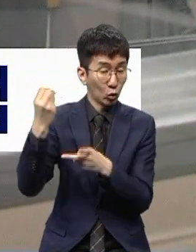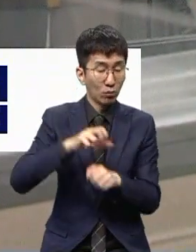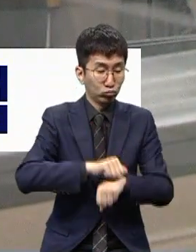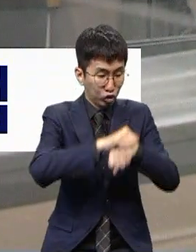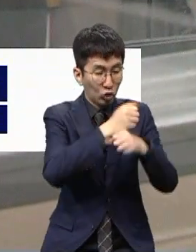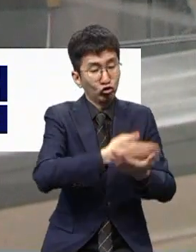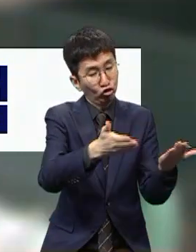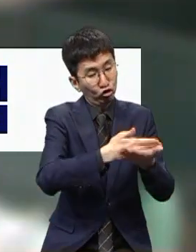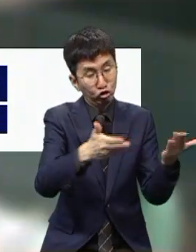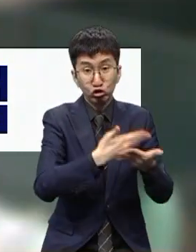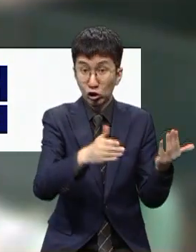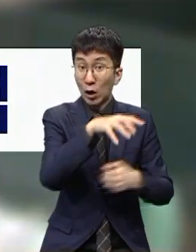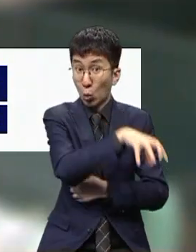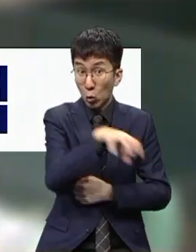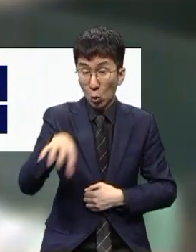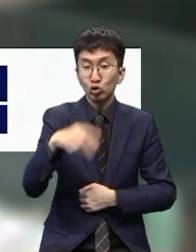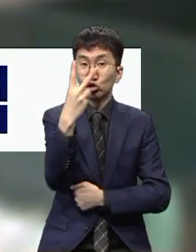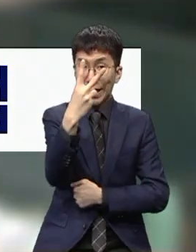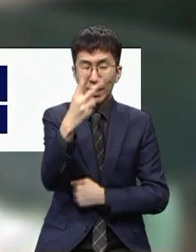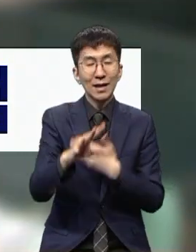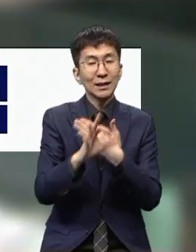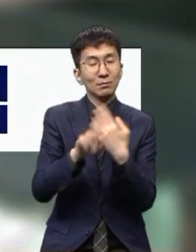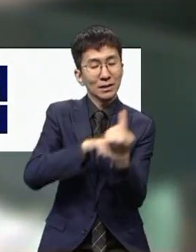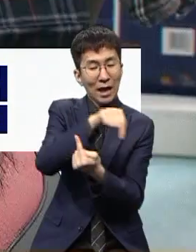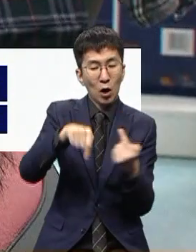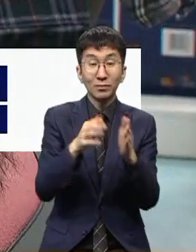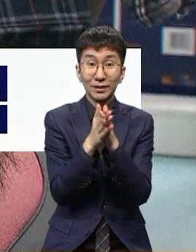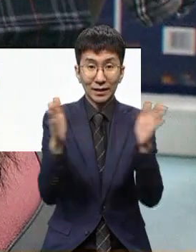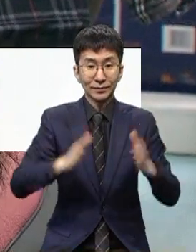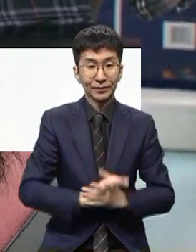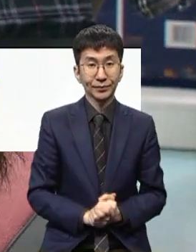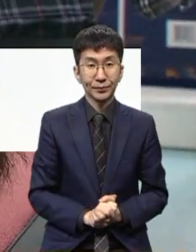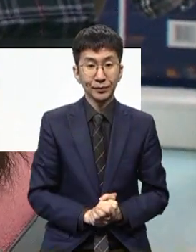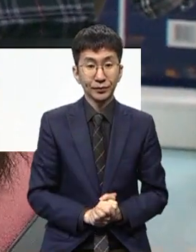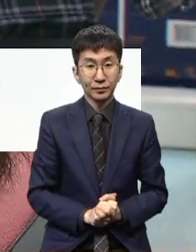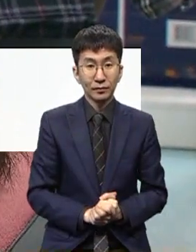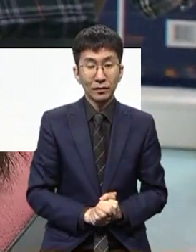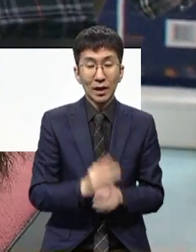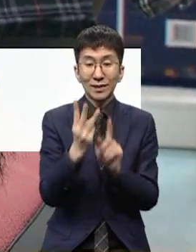자가검사 키트 시범 사업에 나섰습니다. 콜센터에서는 전체의 3분의 1 정도인